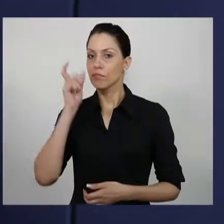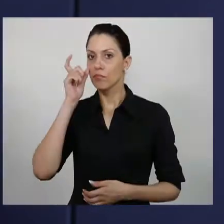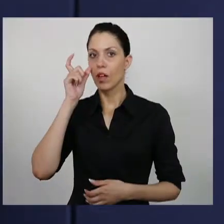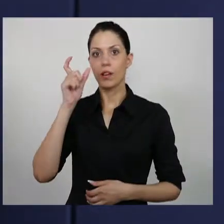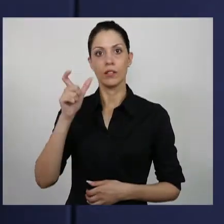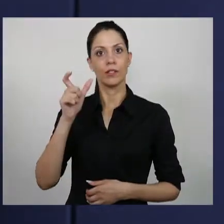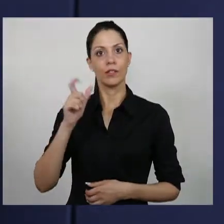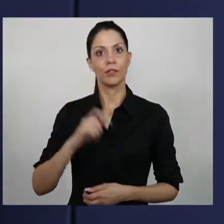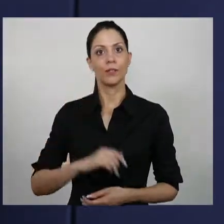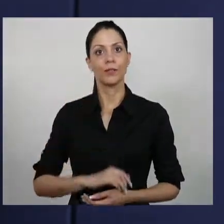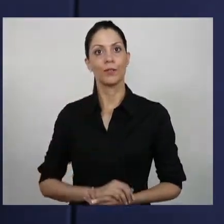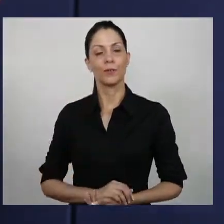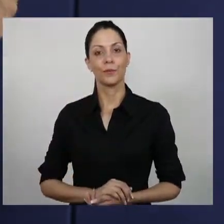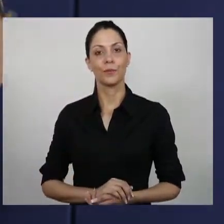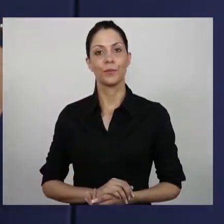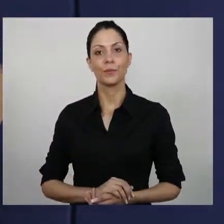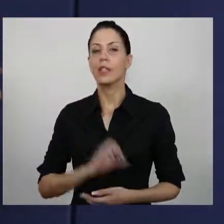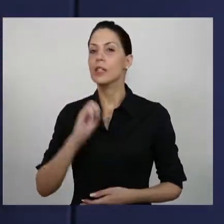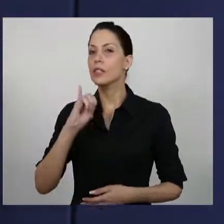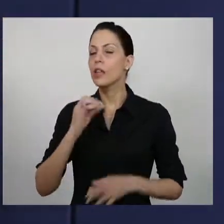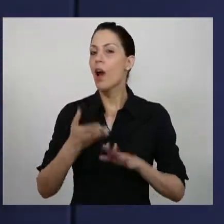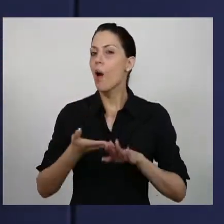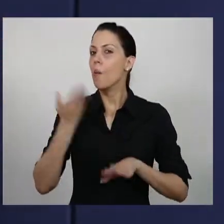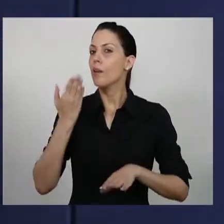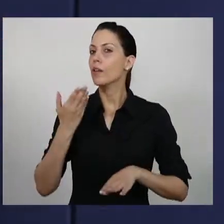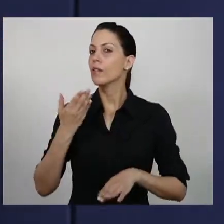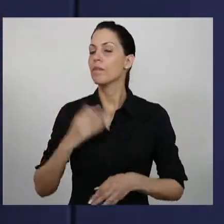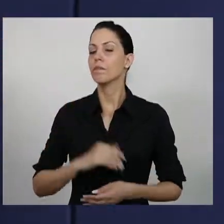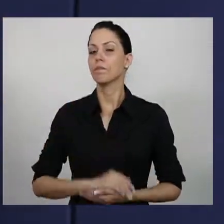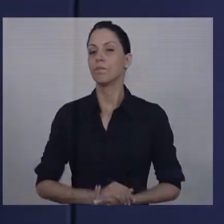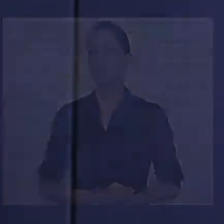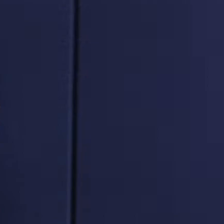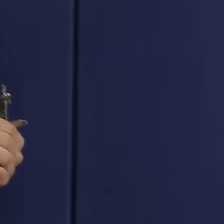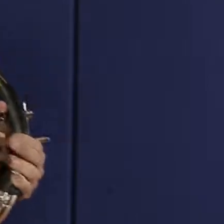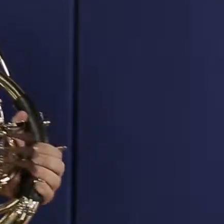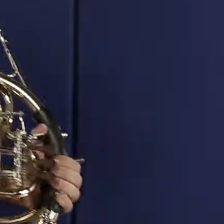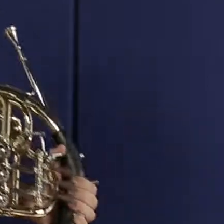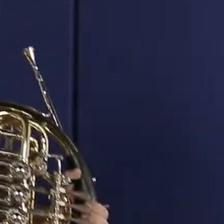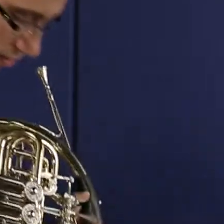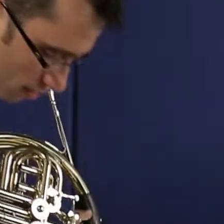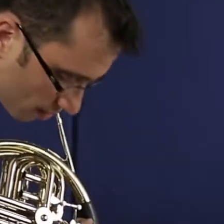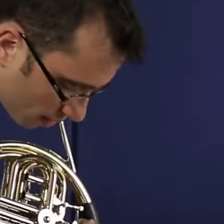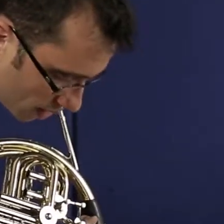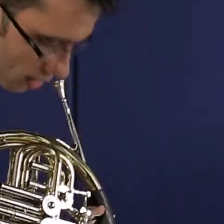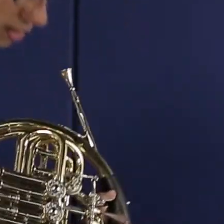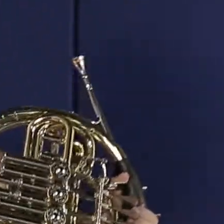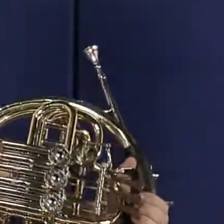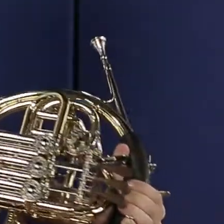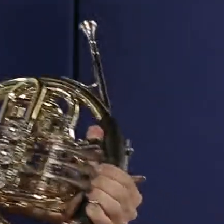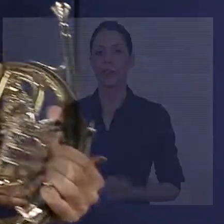Interessante. Então que tal se eu aumentasse um pouquinho mais?